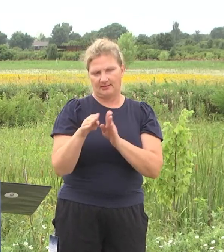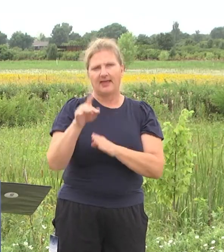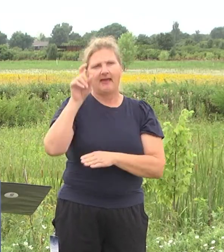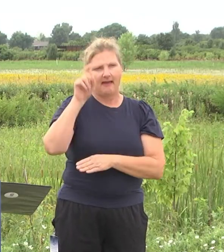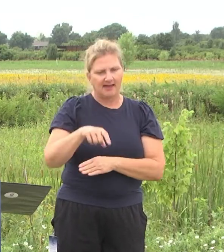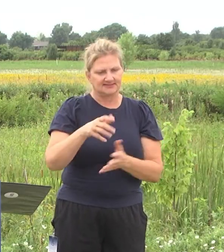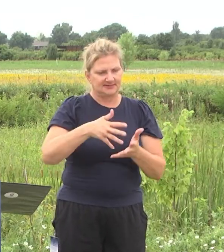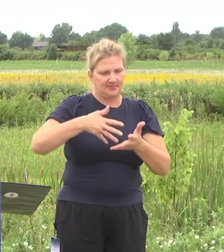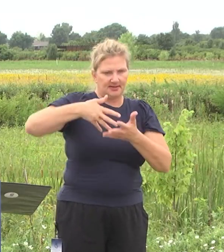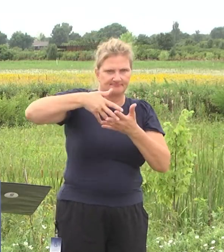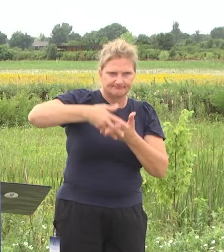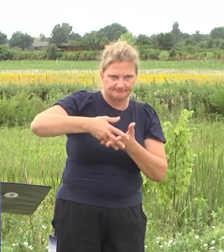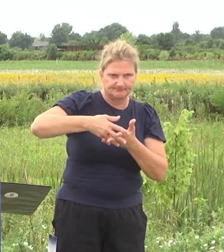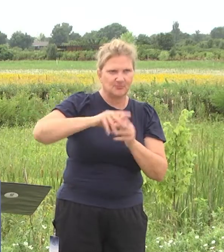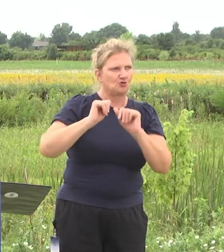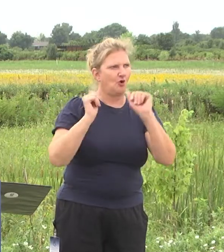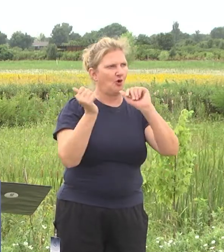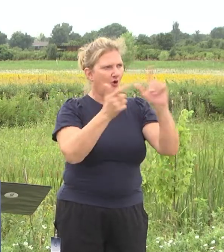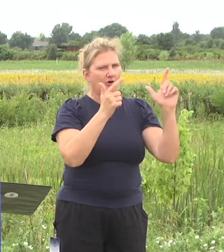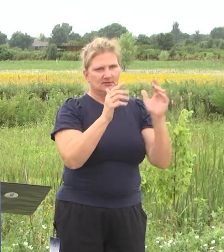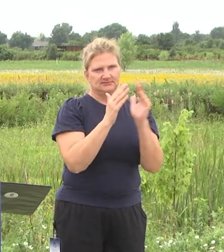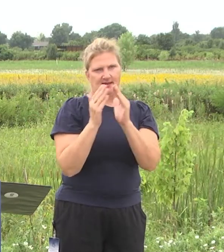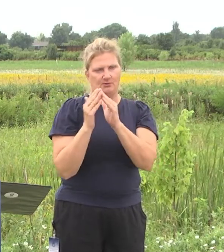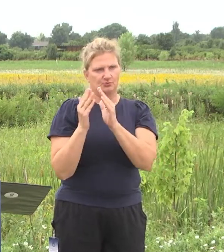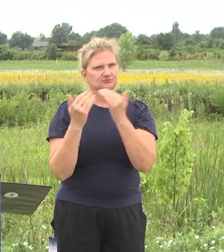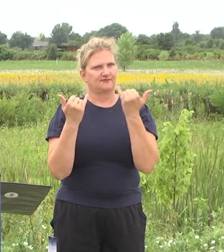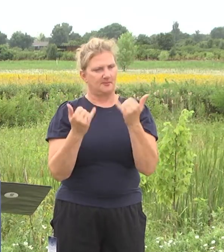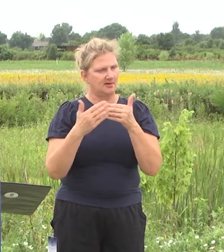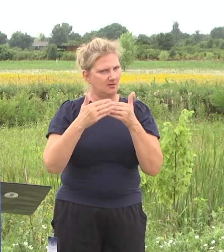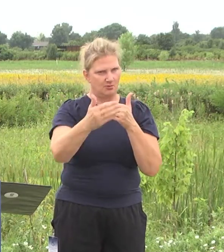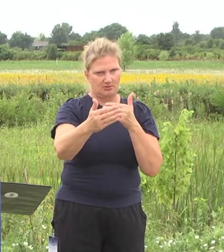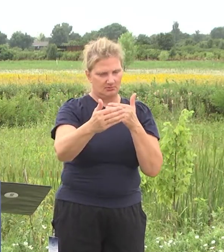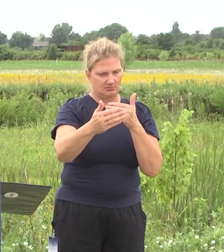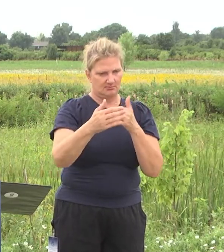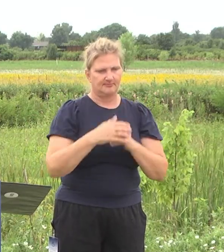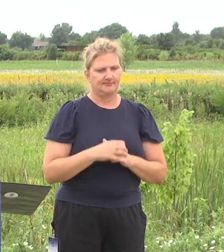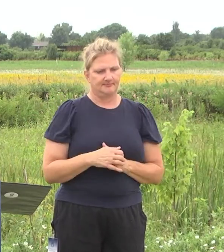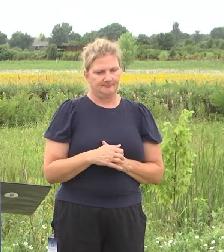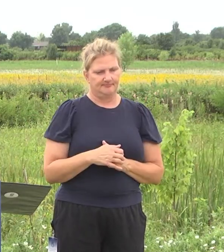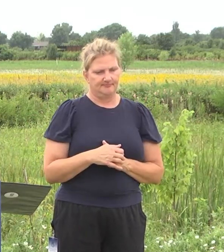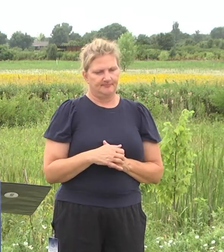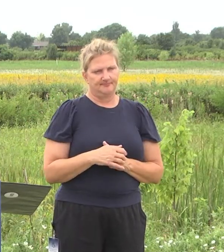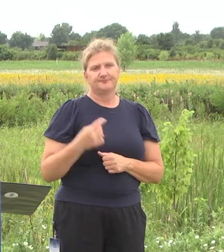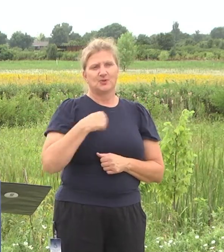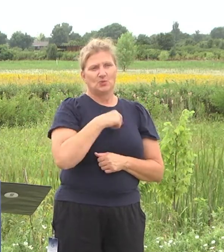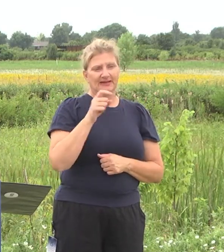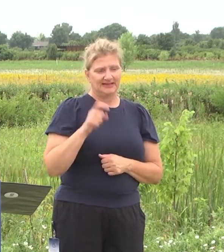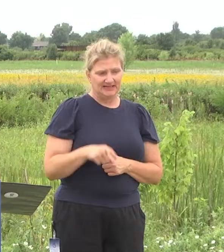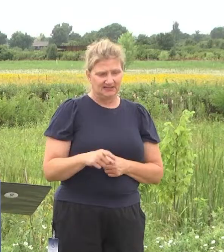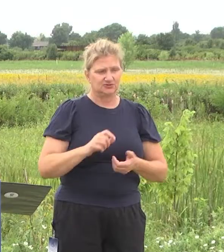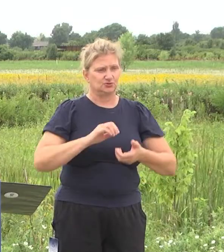Es una prueba de que el desarrollo urbano, el arte y los espacios verdes no solo coexisten, sino que crean comunidades más fuertes y